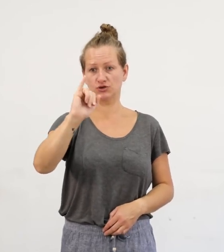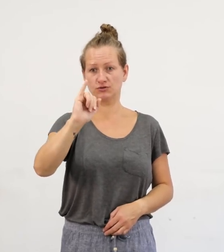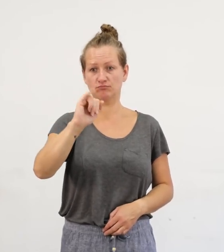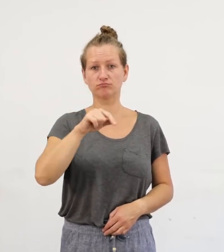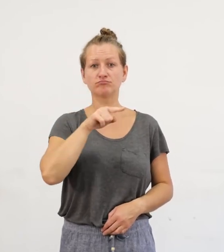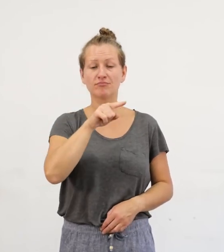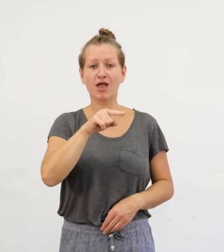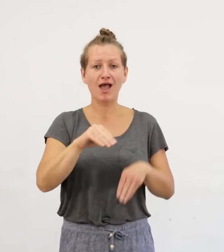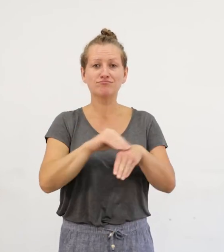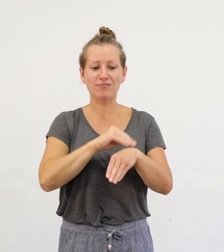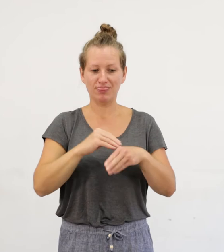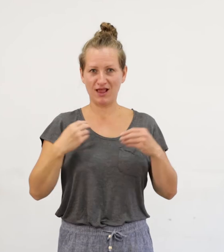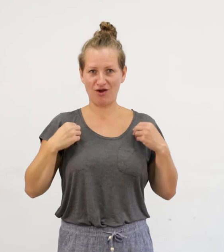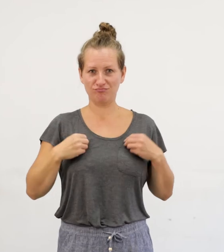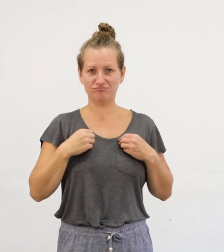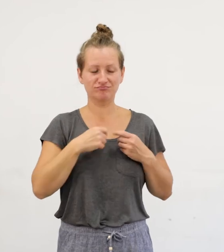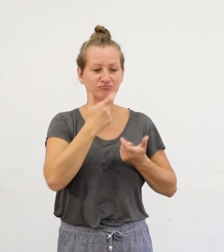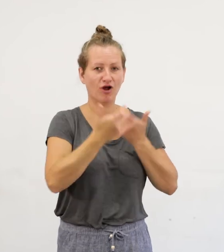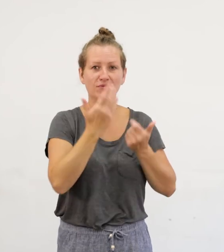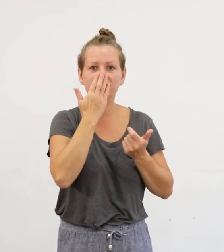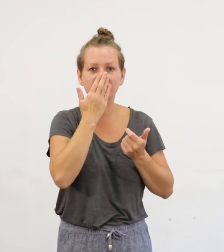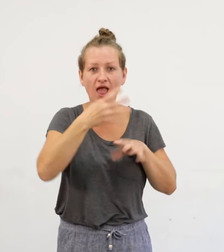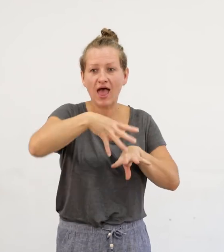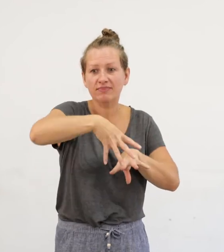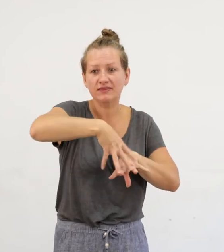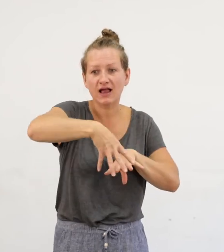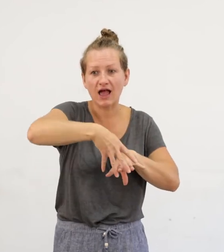Na lewym rękawie znajduje się mocowana